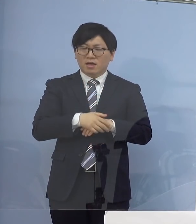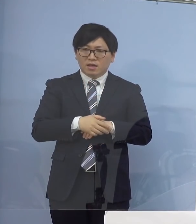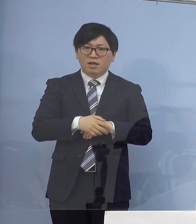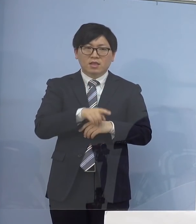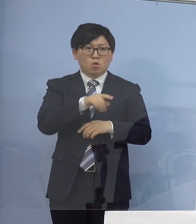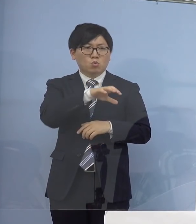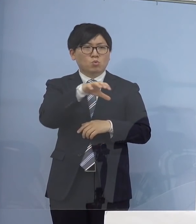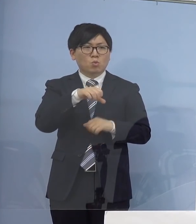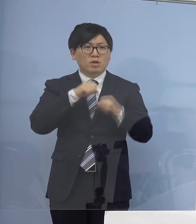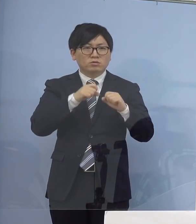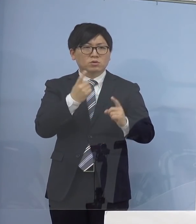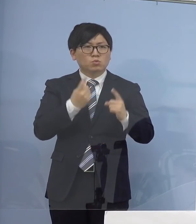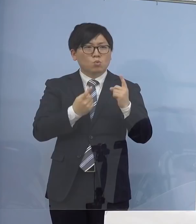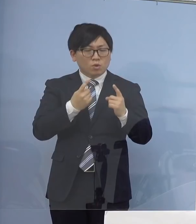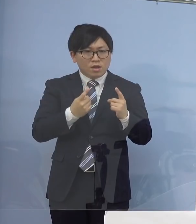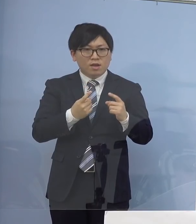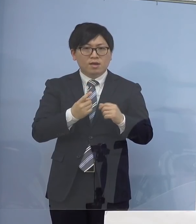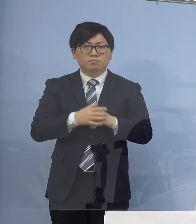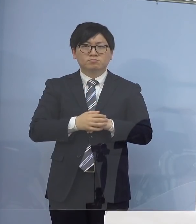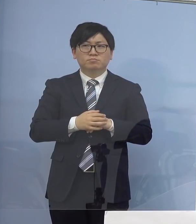その前にやれることは全て打ったのか